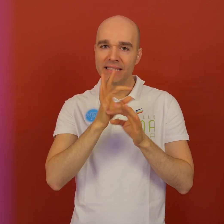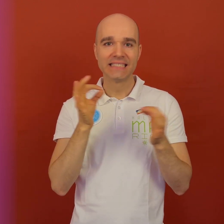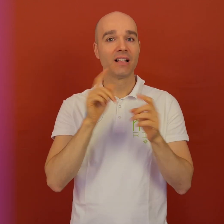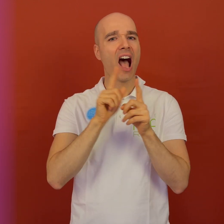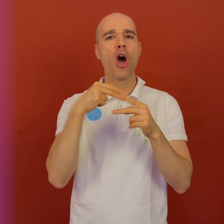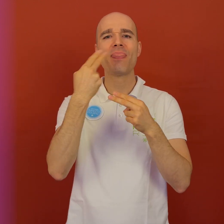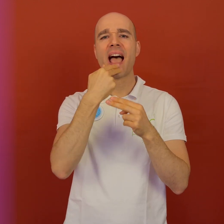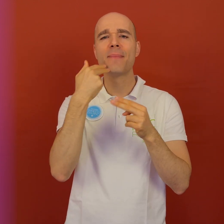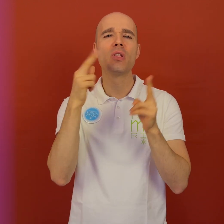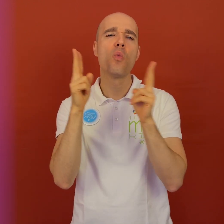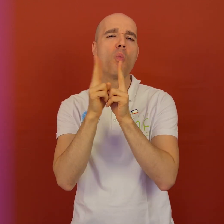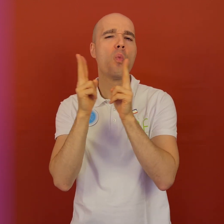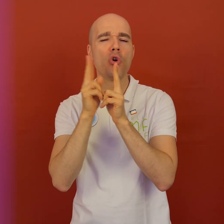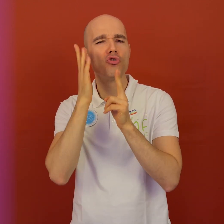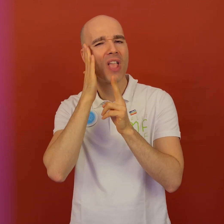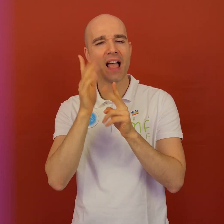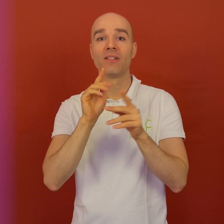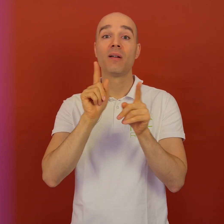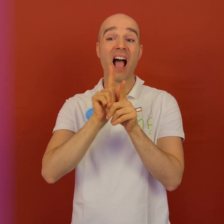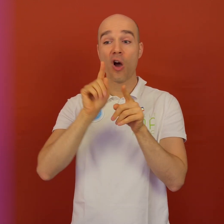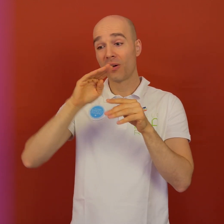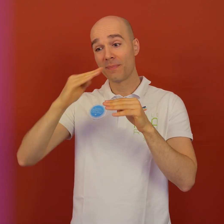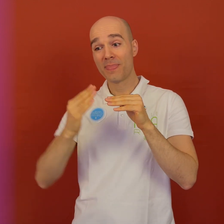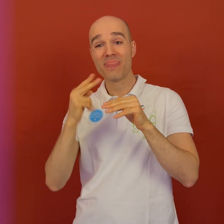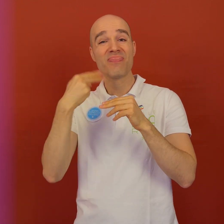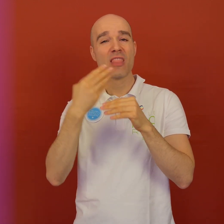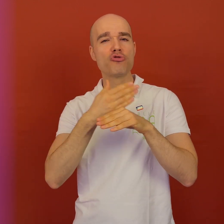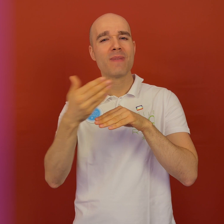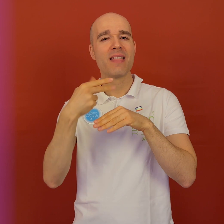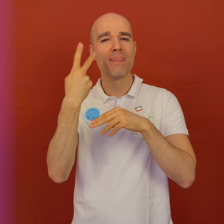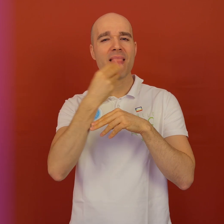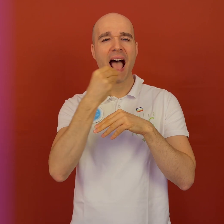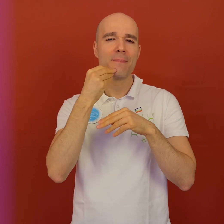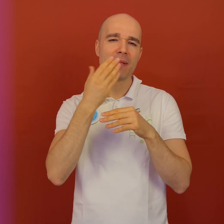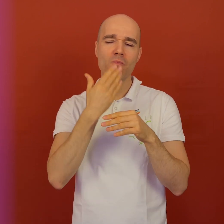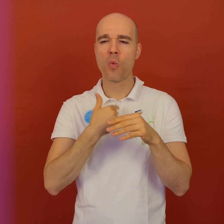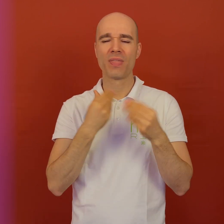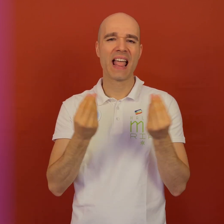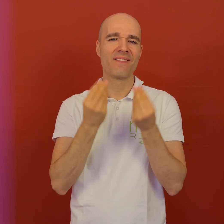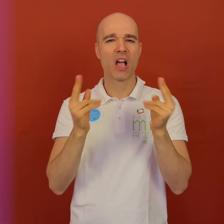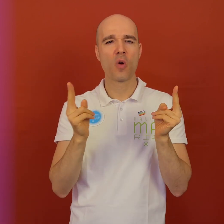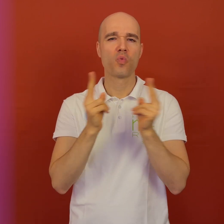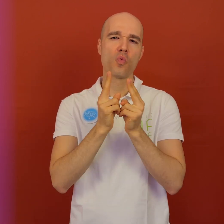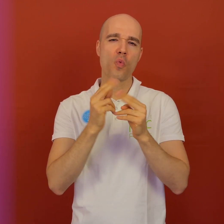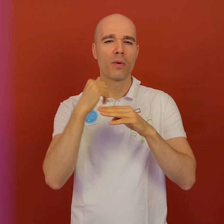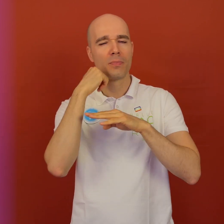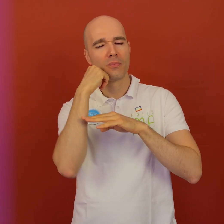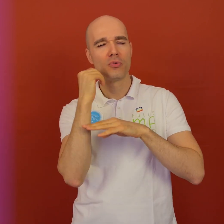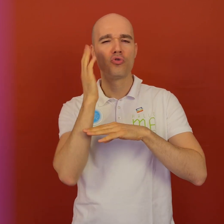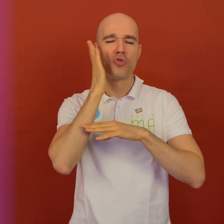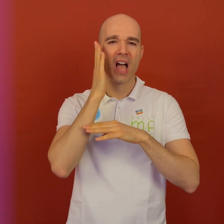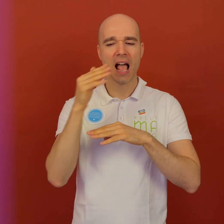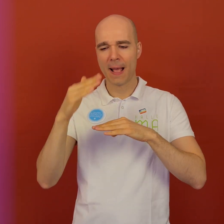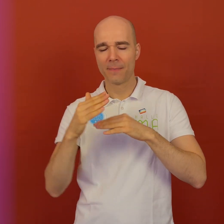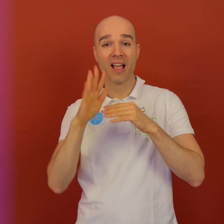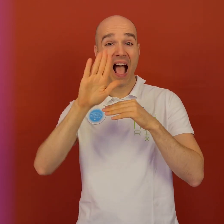Auch kein kurzes Schläfchen, also auch nicht nach dem Mittagessen noch kurz hinlegen.